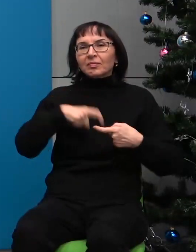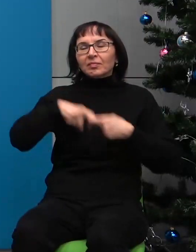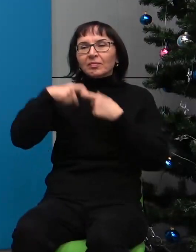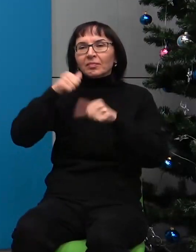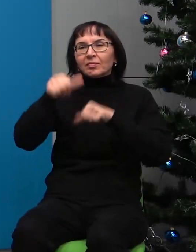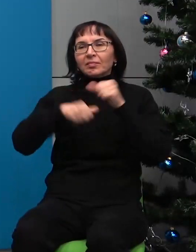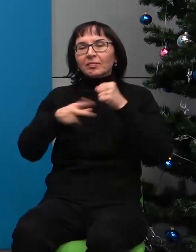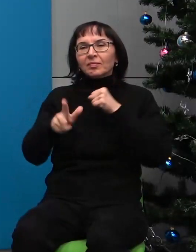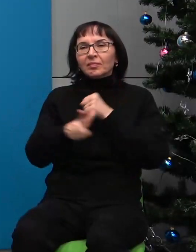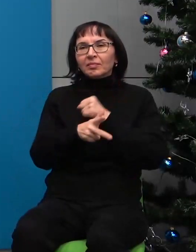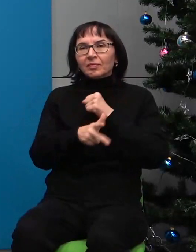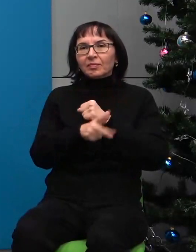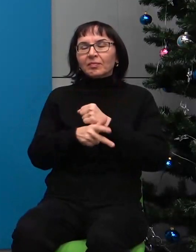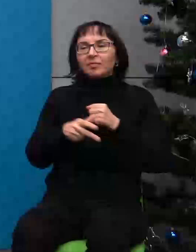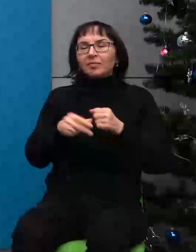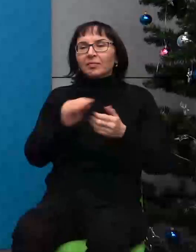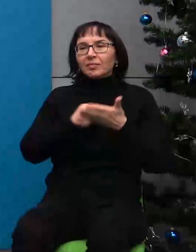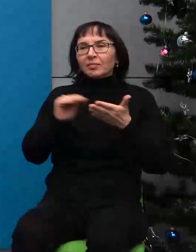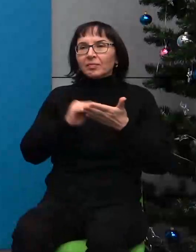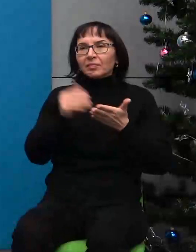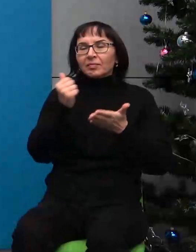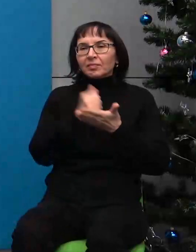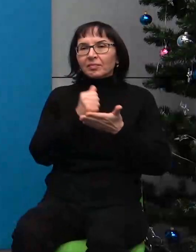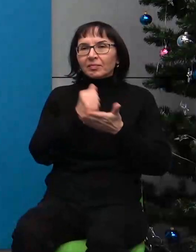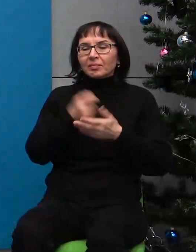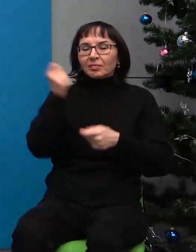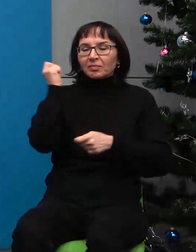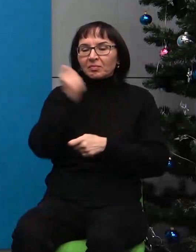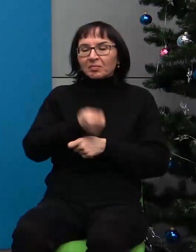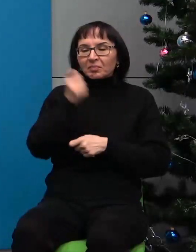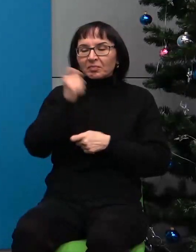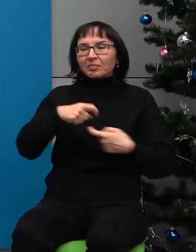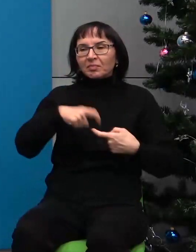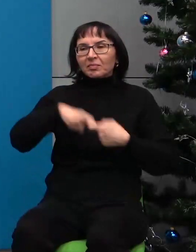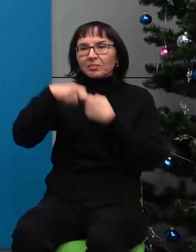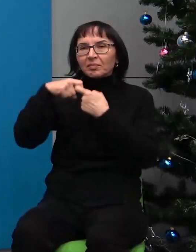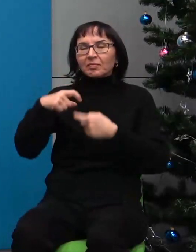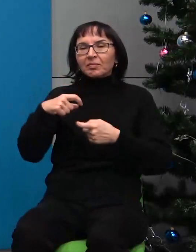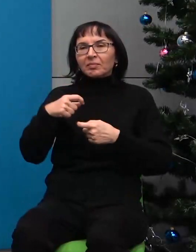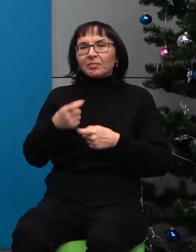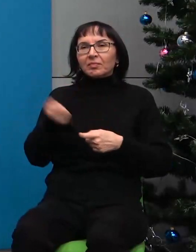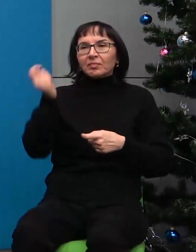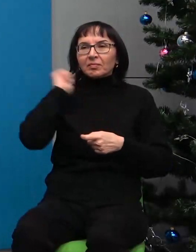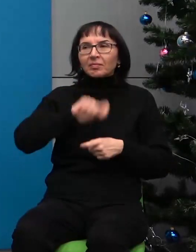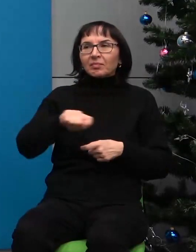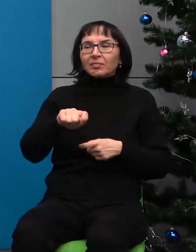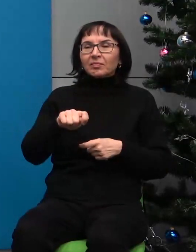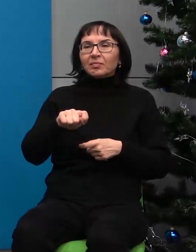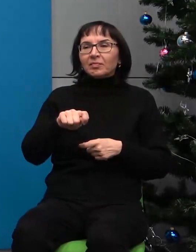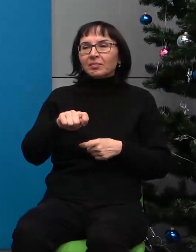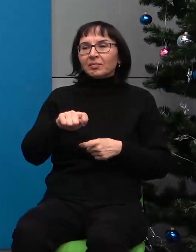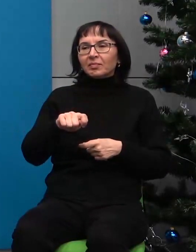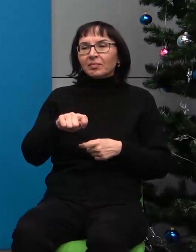bo piszę o takiej sprawie młotkarza z Torunia. Zbrodnia przepisywana Pękalskiemu,